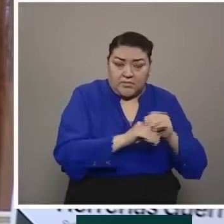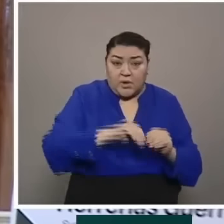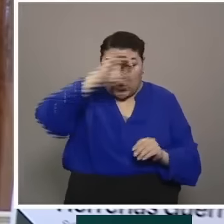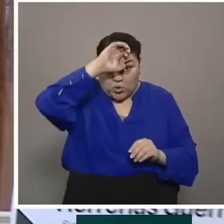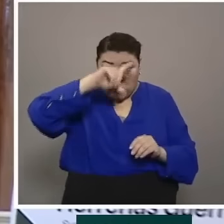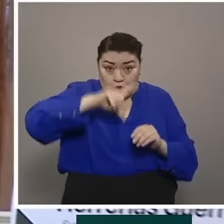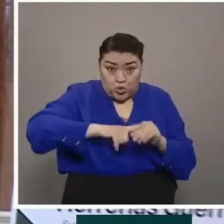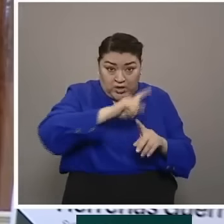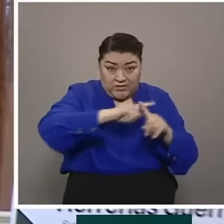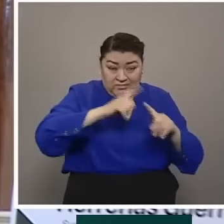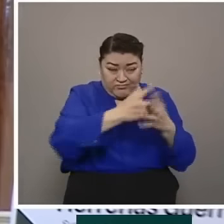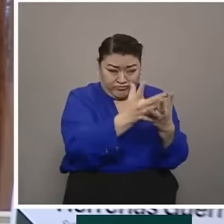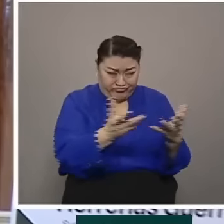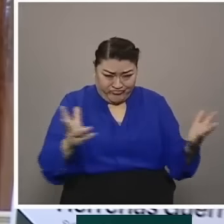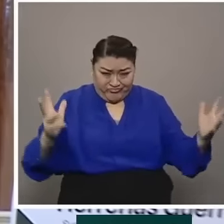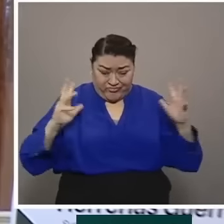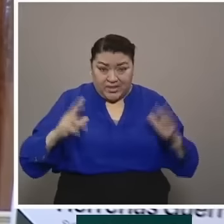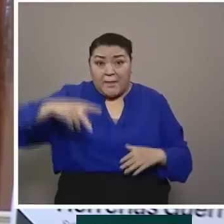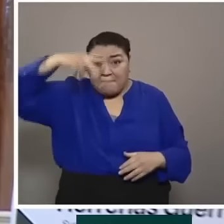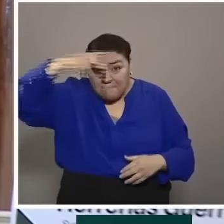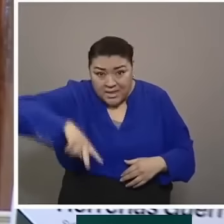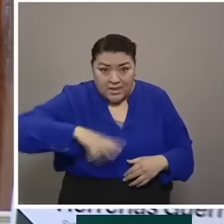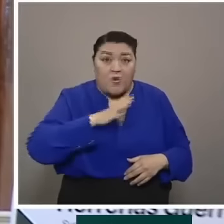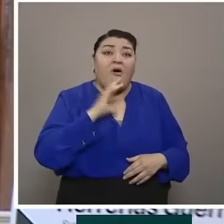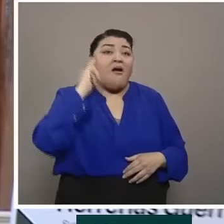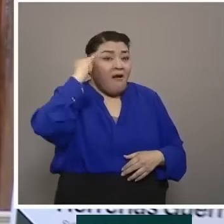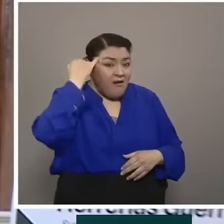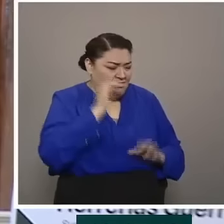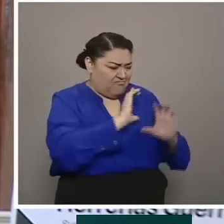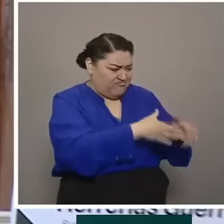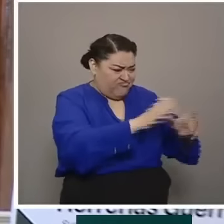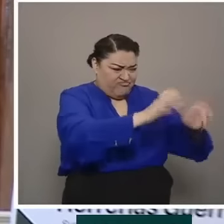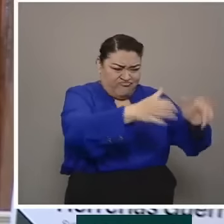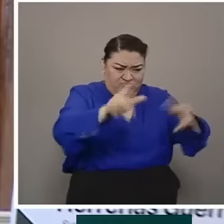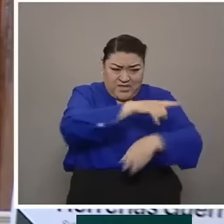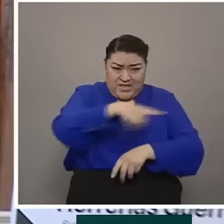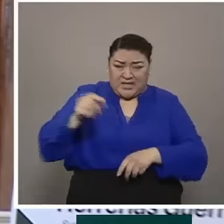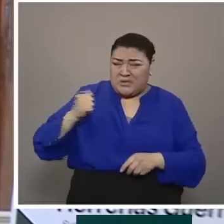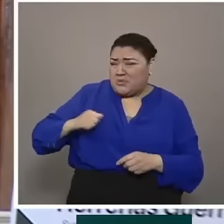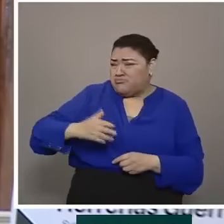reconocimiento de nuestros pueblos ancestrales es el pilar fundamental de nuestra democracia.